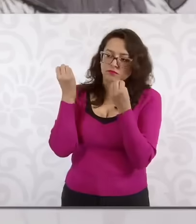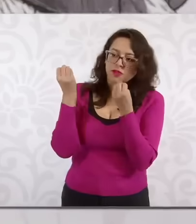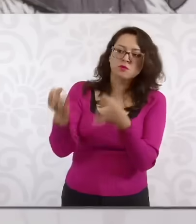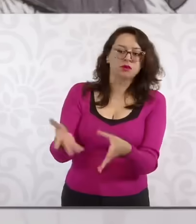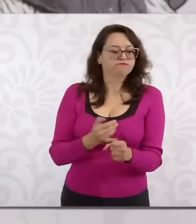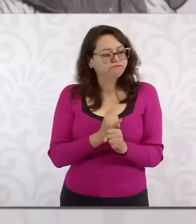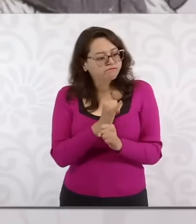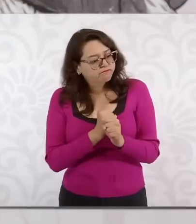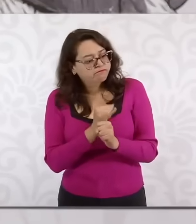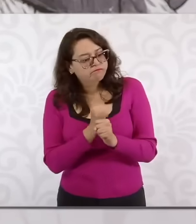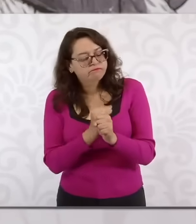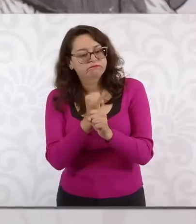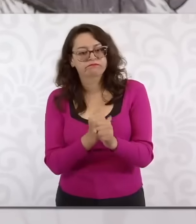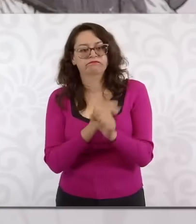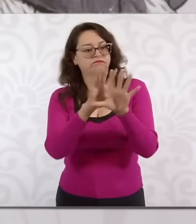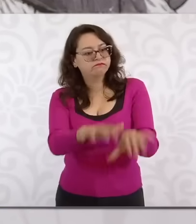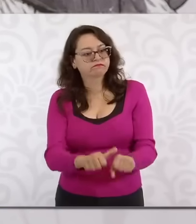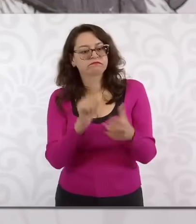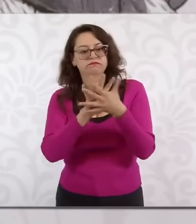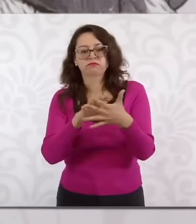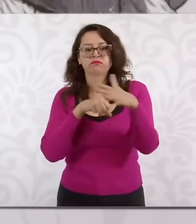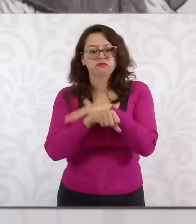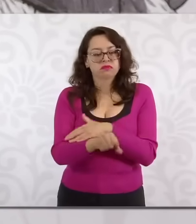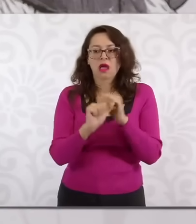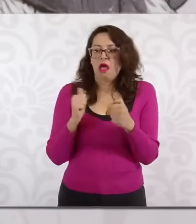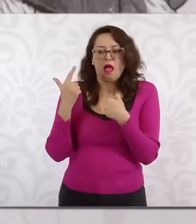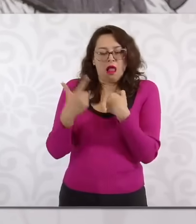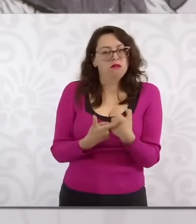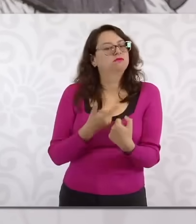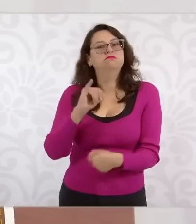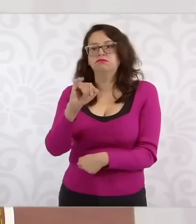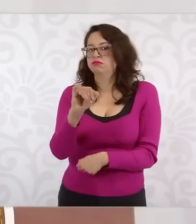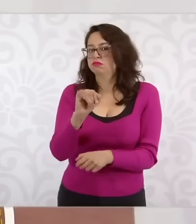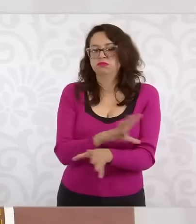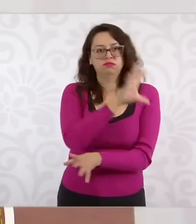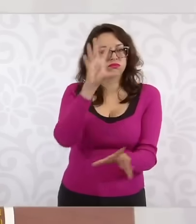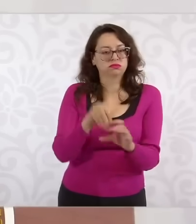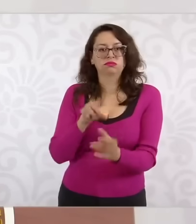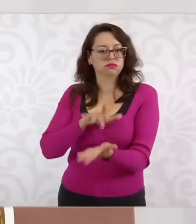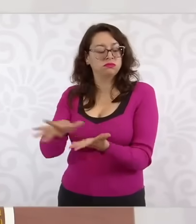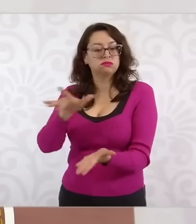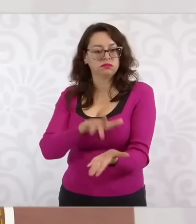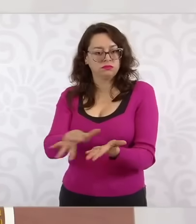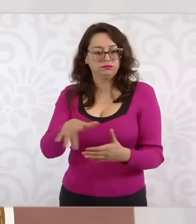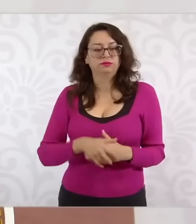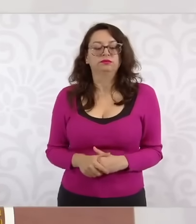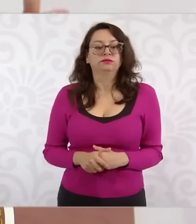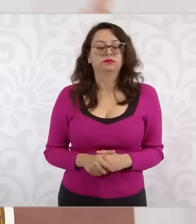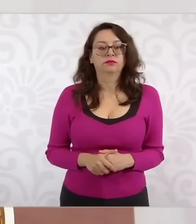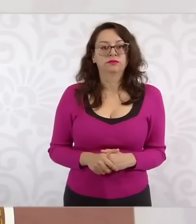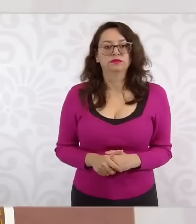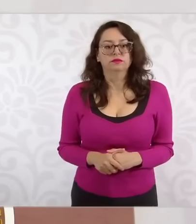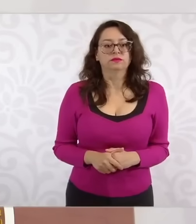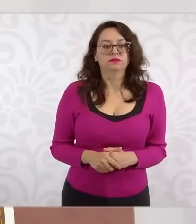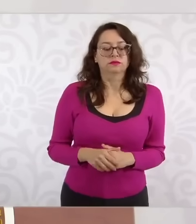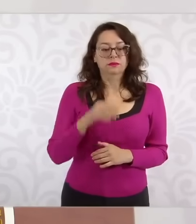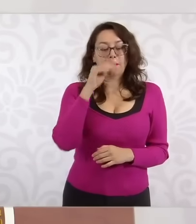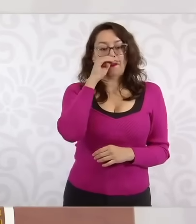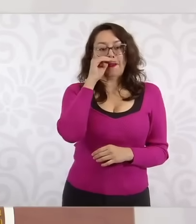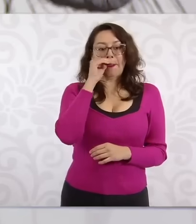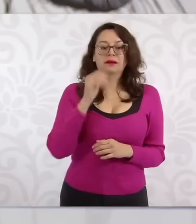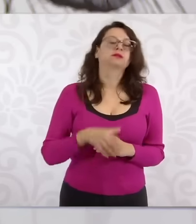a cabo alguna detención o la investigación de algún caso y también eh los exámenes de